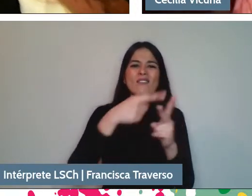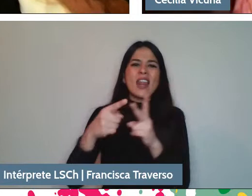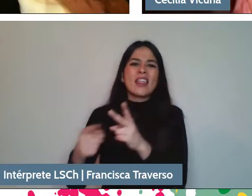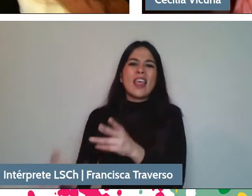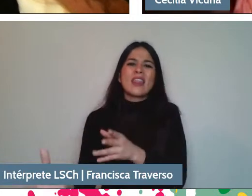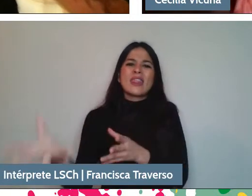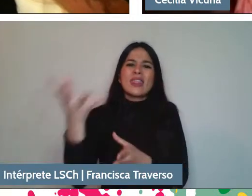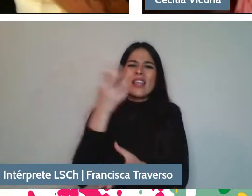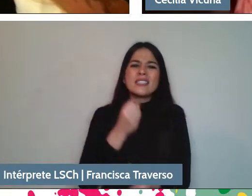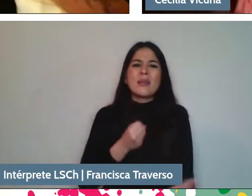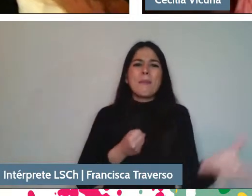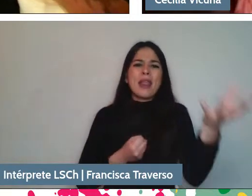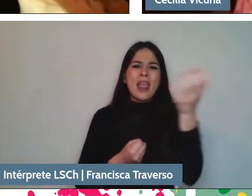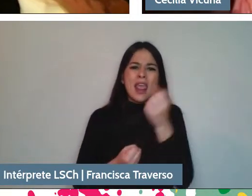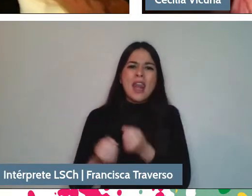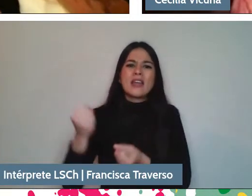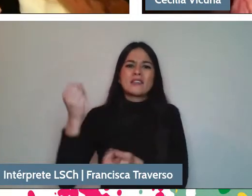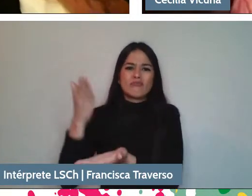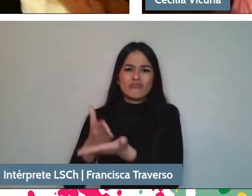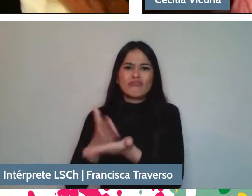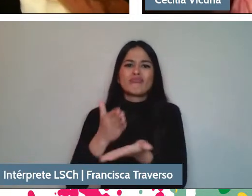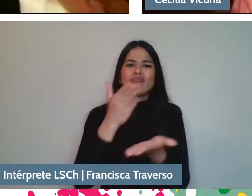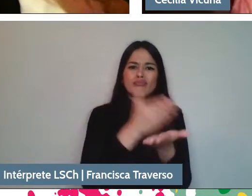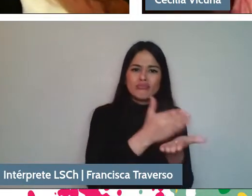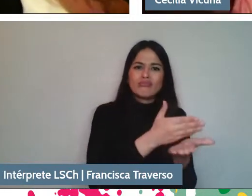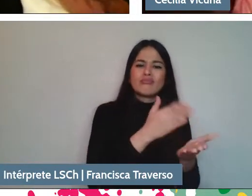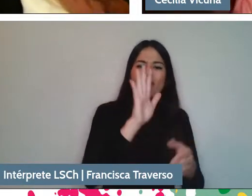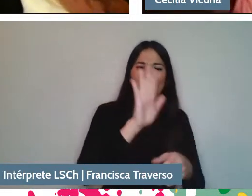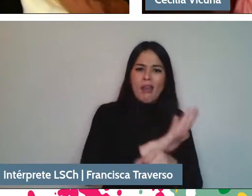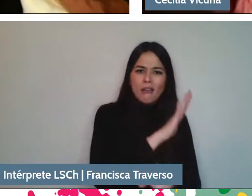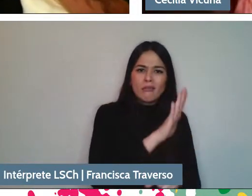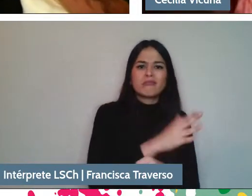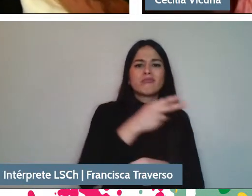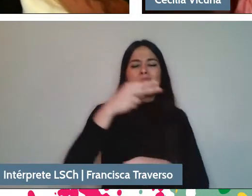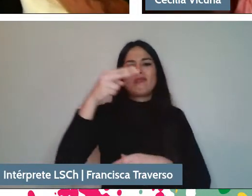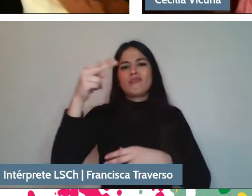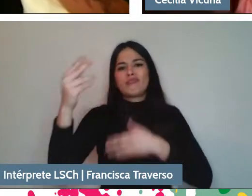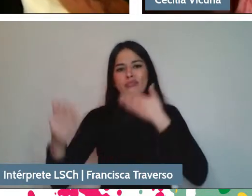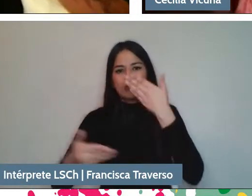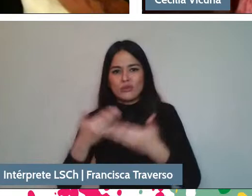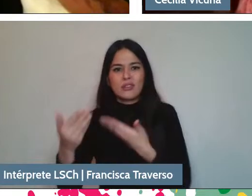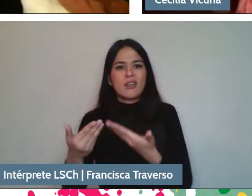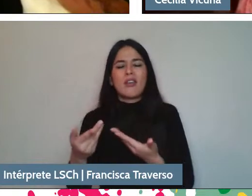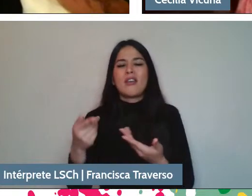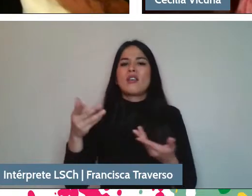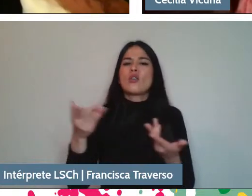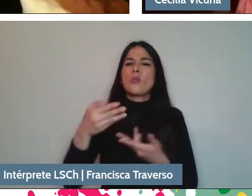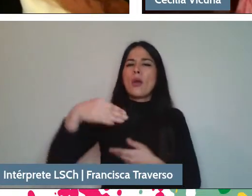Entonces, pensaba como estas experiencias vitales te van enseñando un método creativo